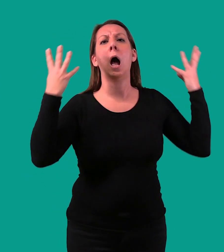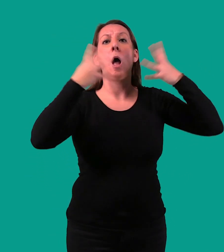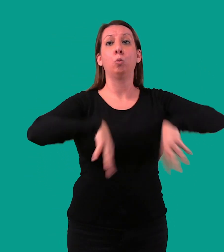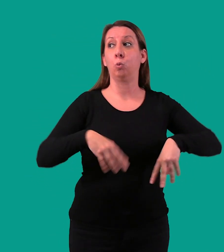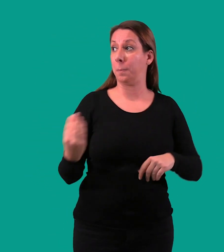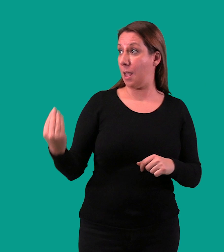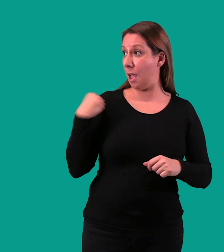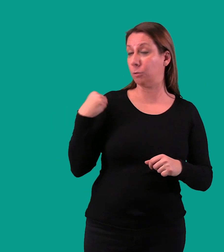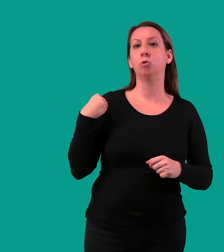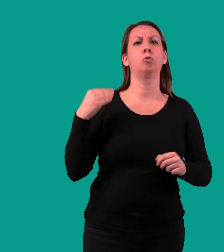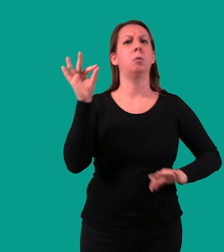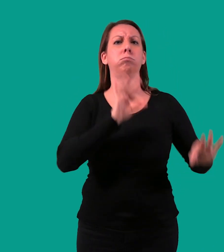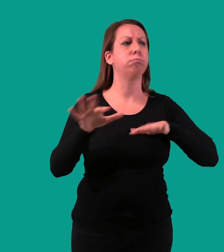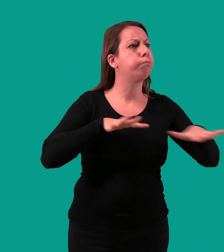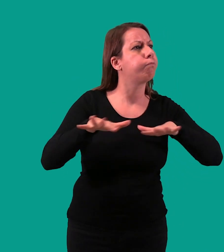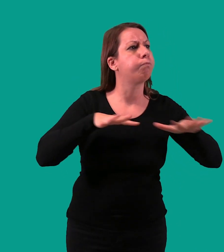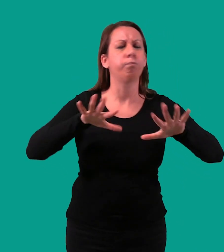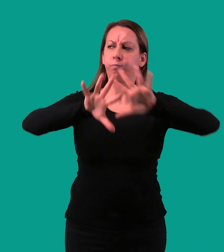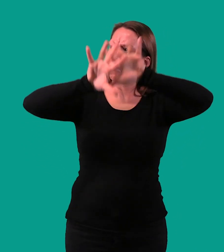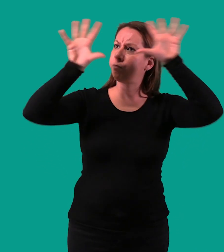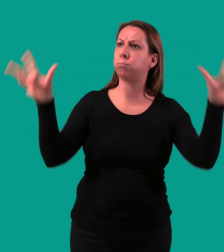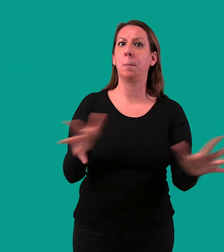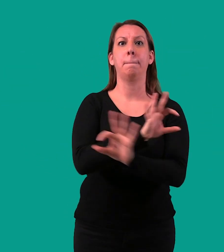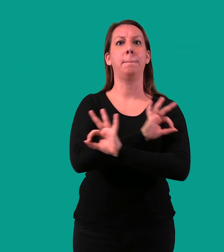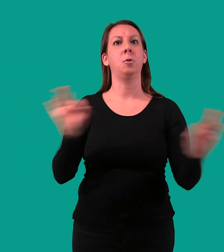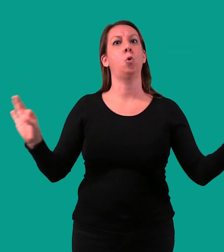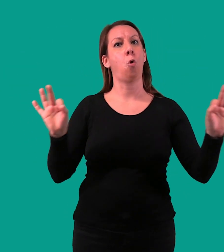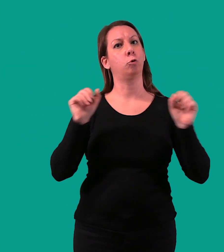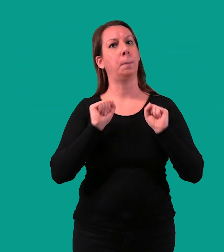Lui lo organizza e lo prepara subito per loro.